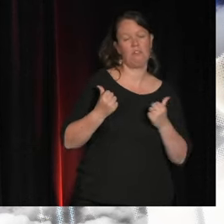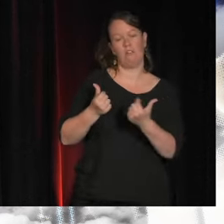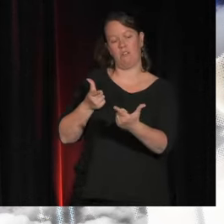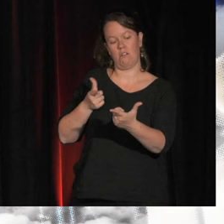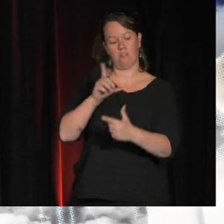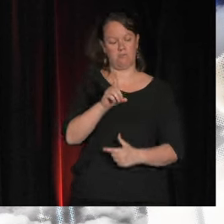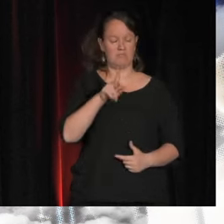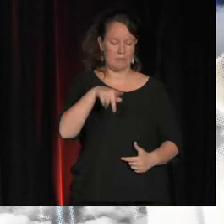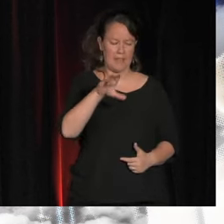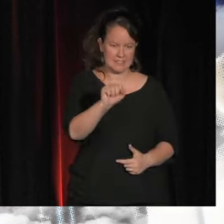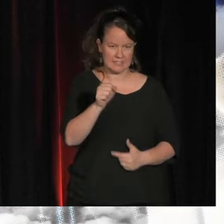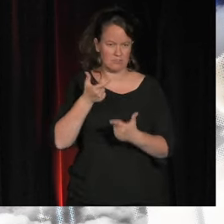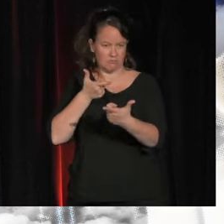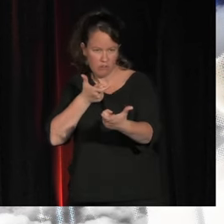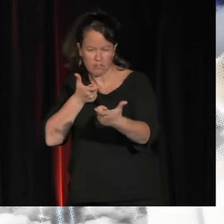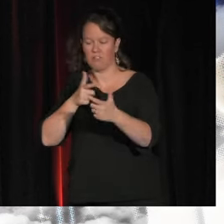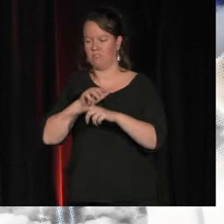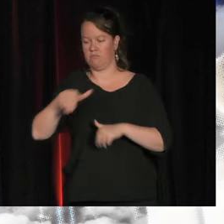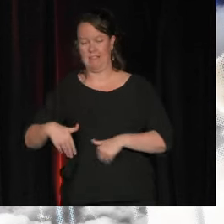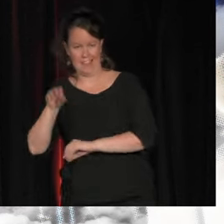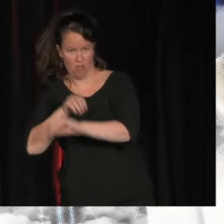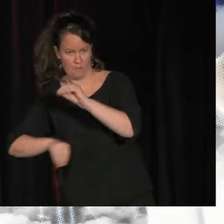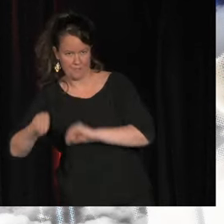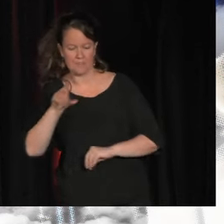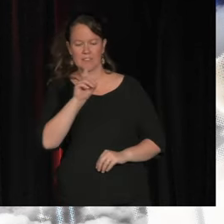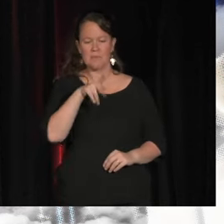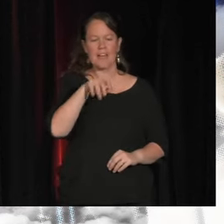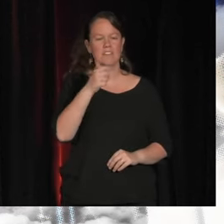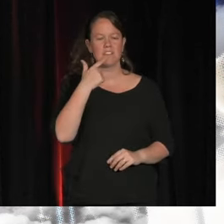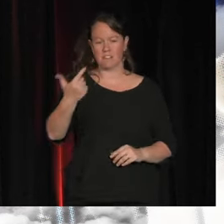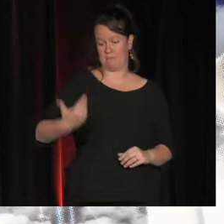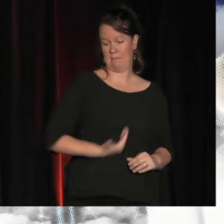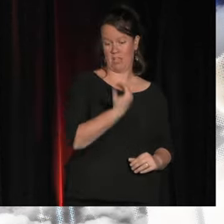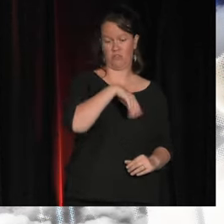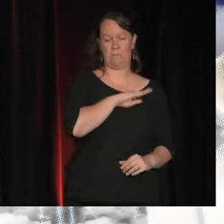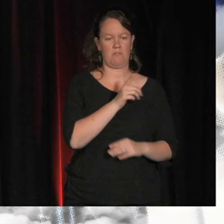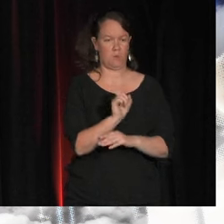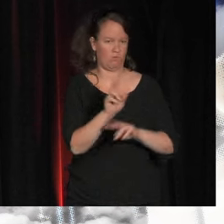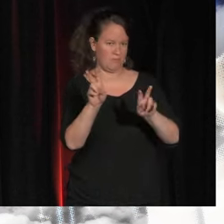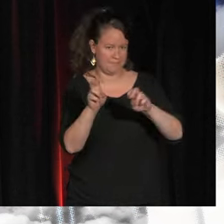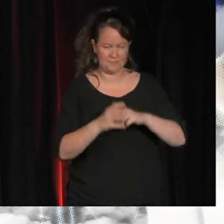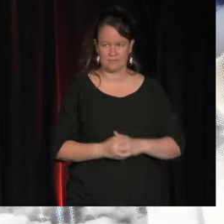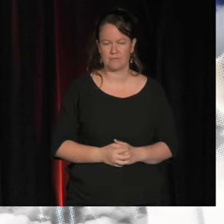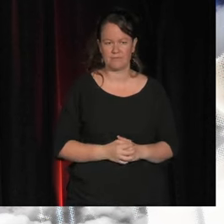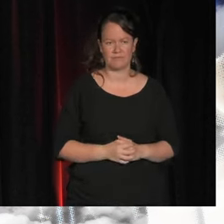DPS, ce sont les gens qui font des dégâts, ça veut dire damage per second. Les tanks vont avoir plus de vie et, en général, avoir des capacités